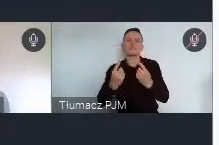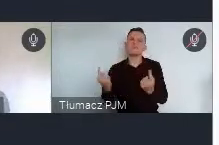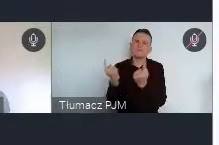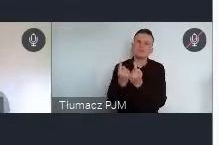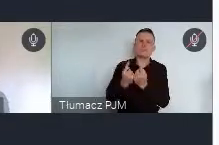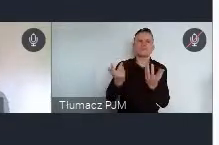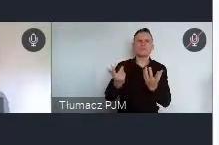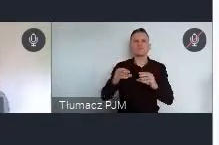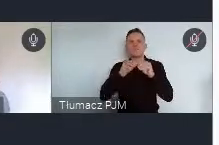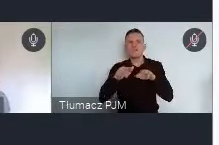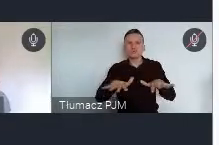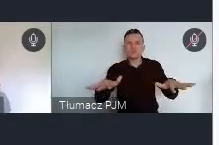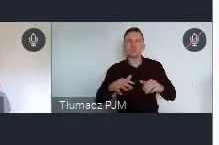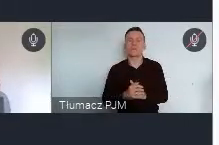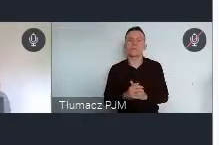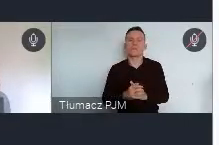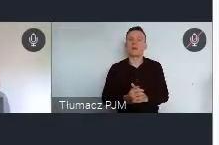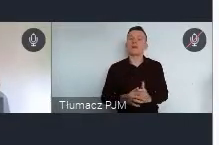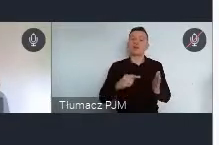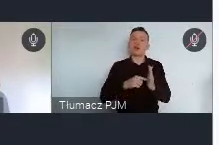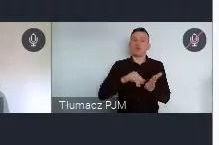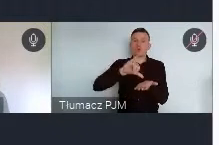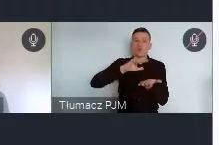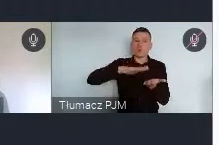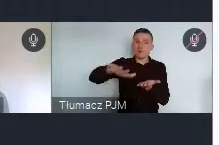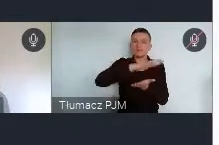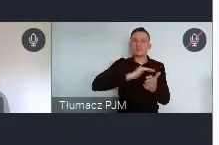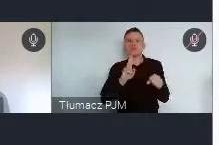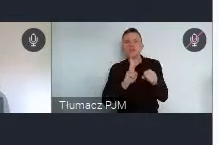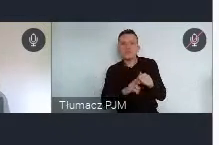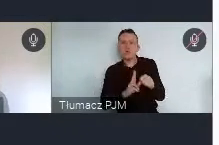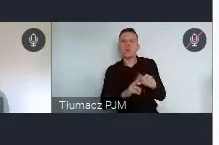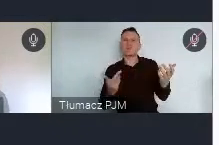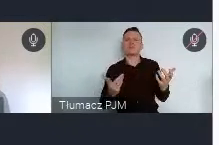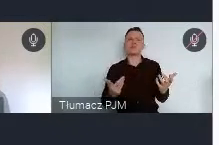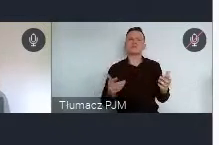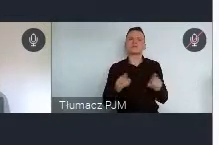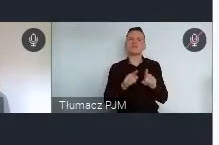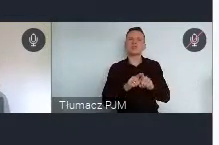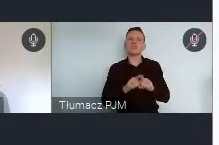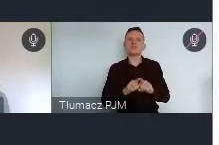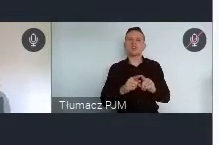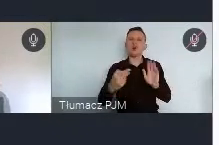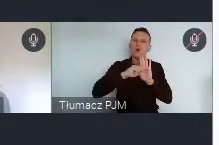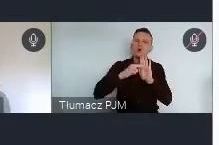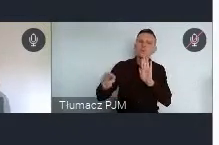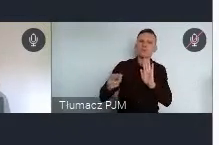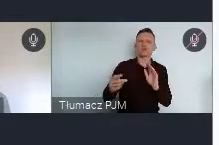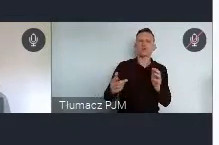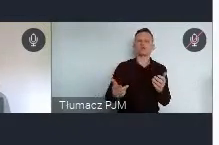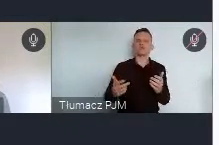Oczywiście środowisko i zasoby, odporność, wykorzystanie środowiska, budowanie odporności miast,